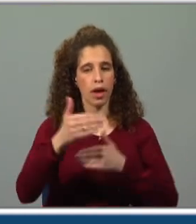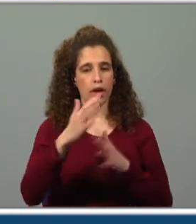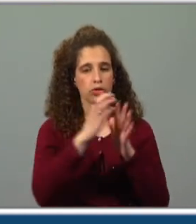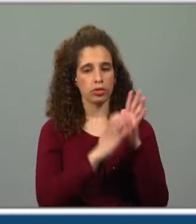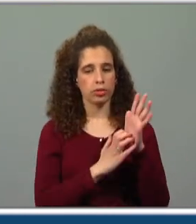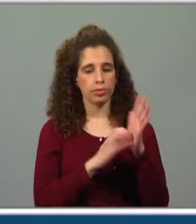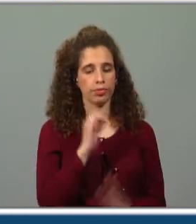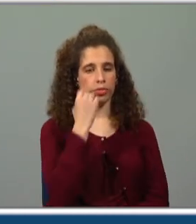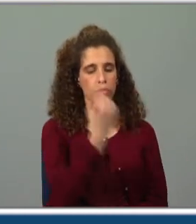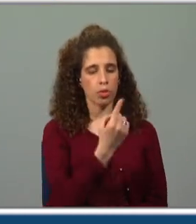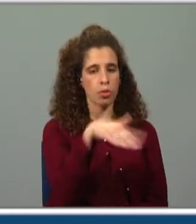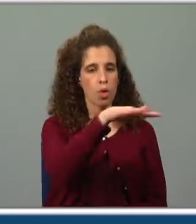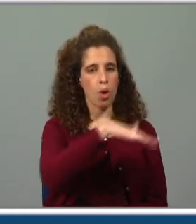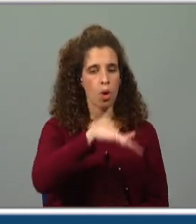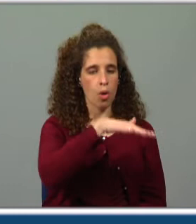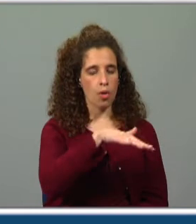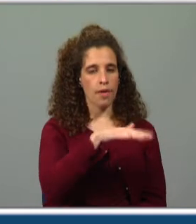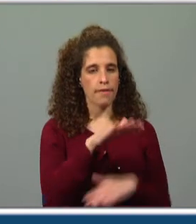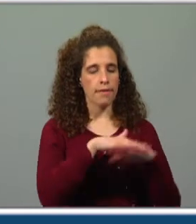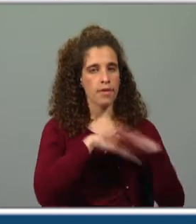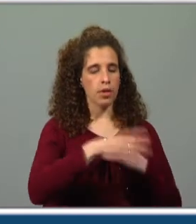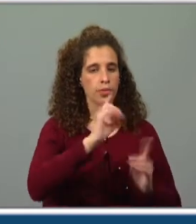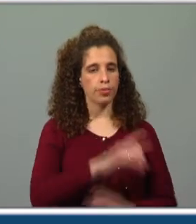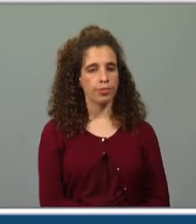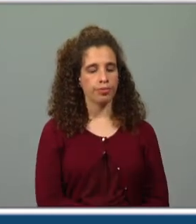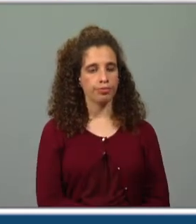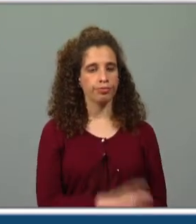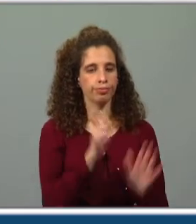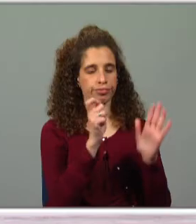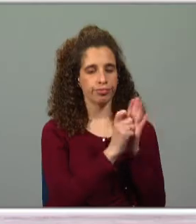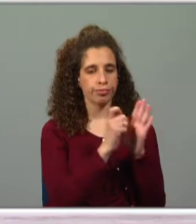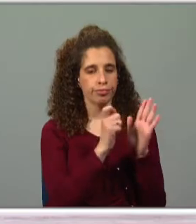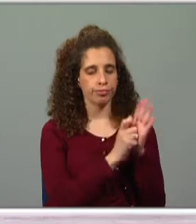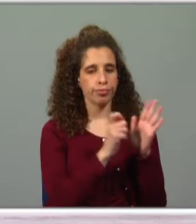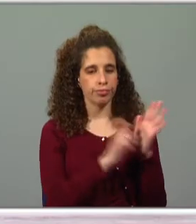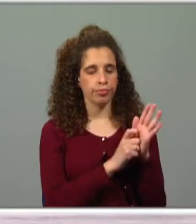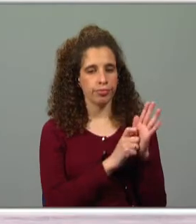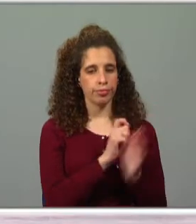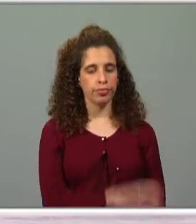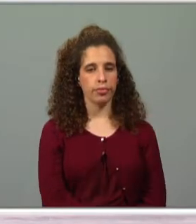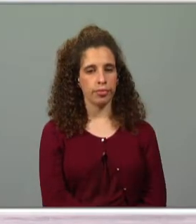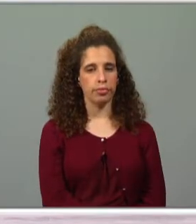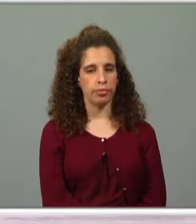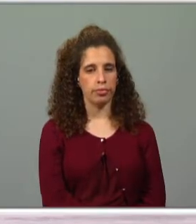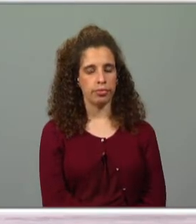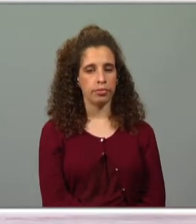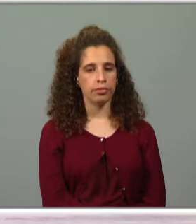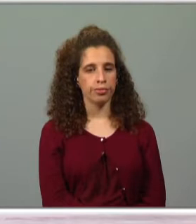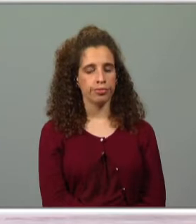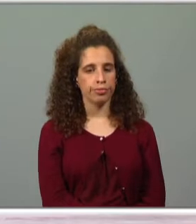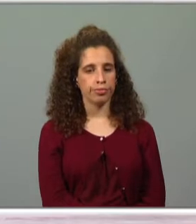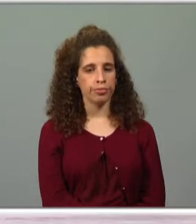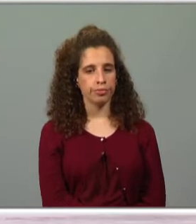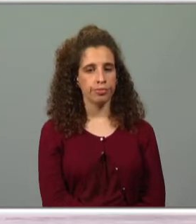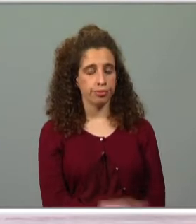uma Onde vamos fazer o que o apontamento fazer o apontamento do que estava ao a 我們將在哪裡做註解記下當時的情況